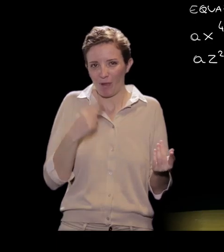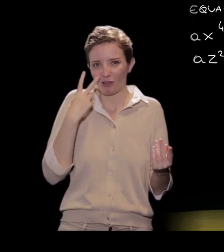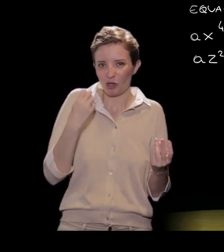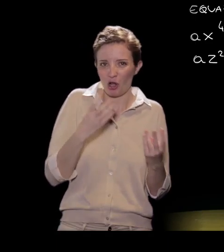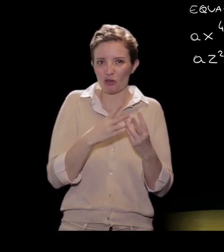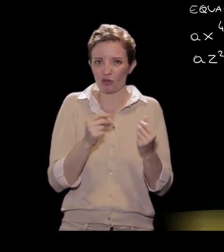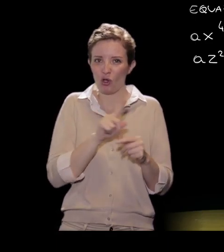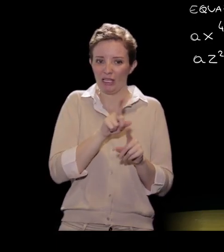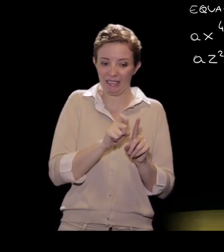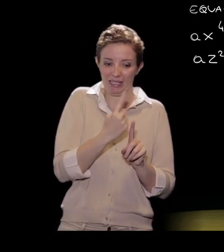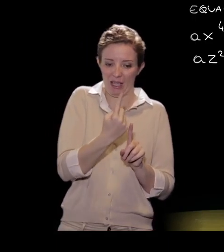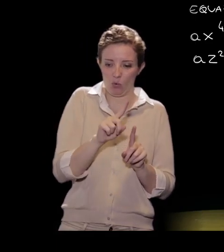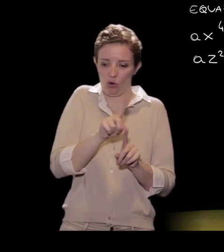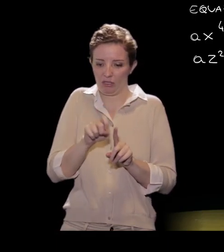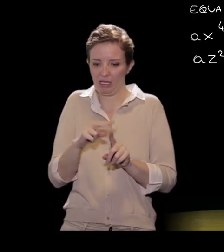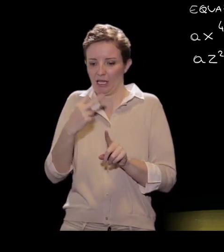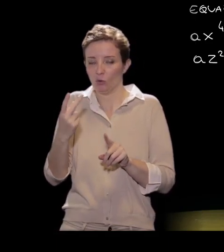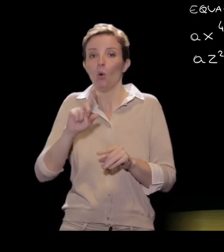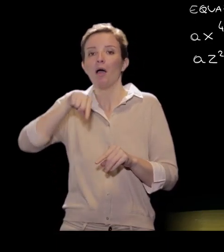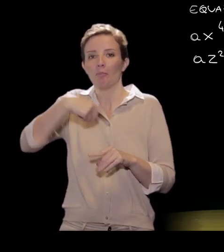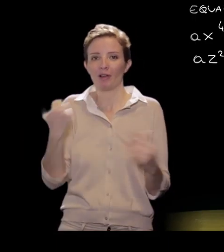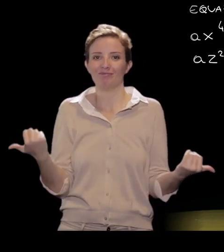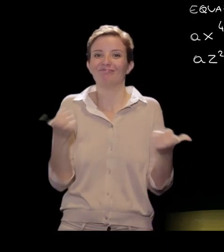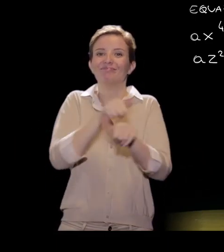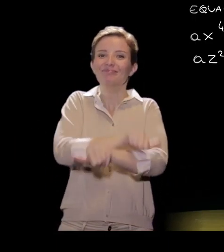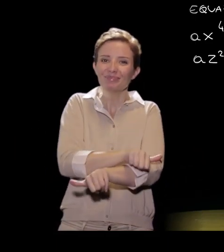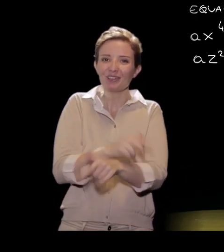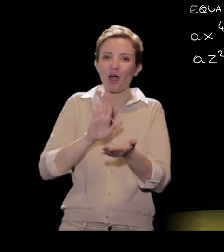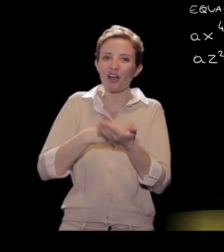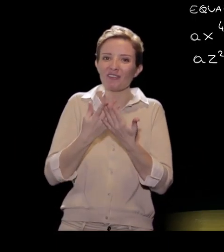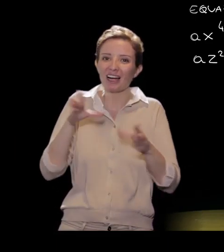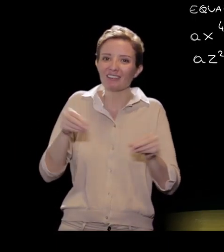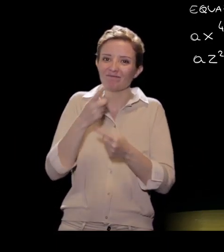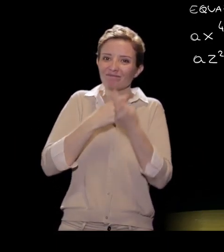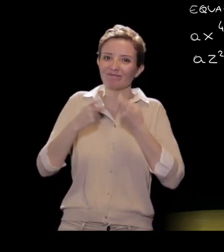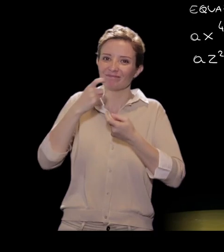che poi andranno sostituite nella sostituzione principale